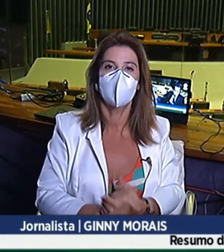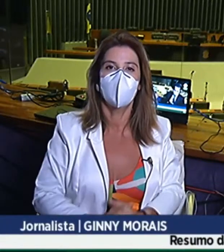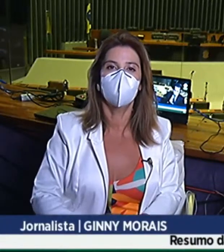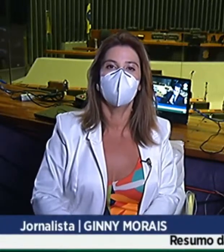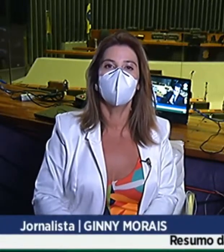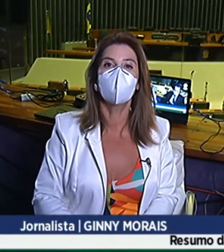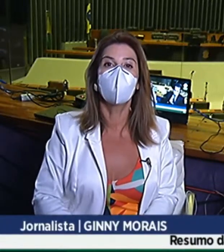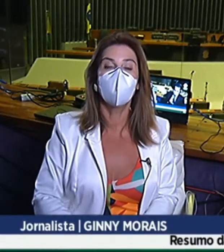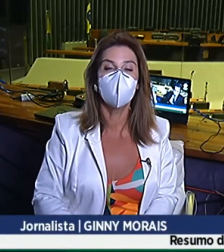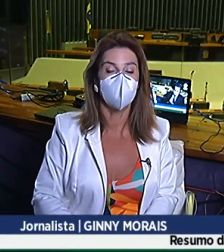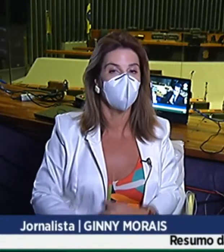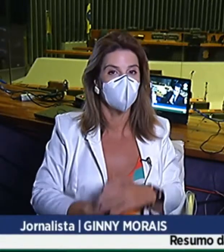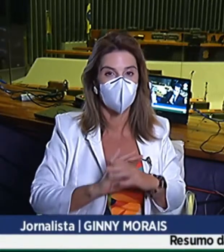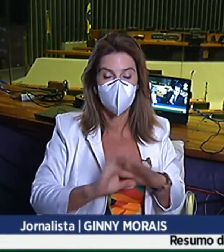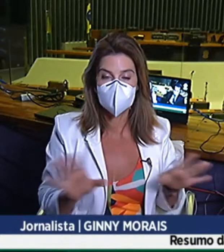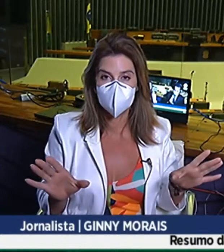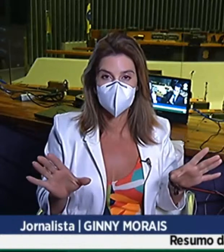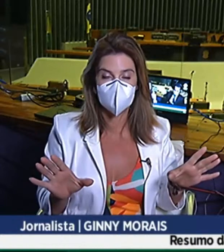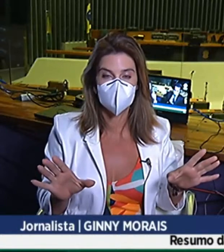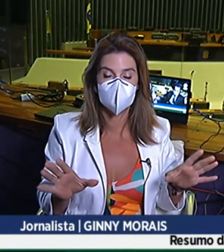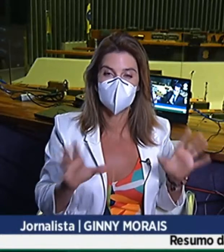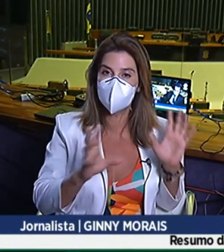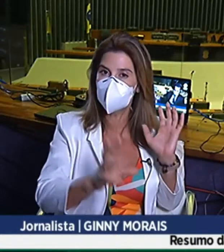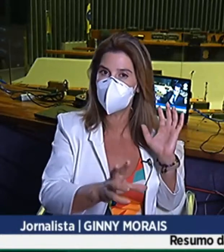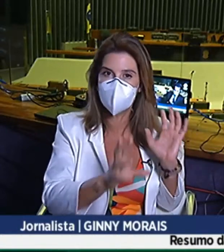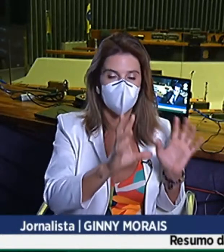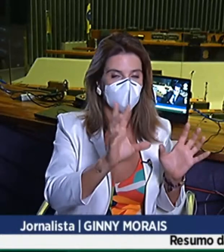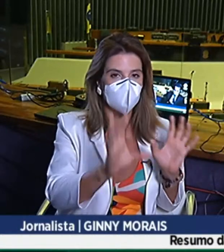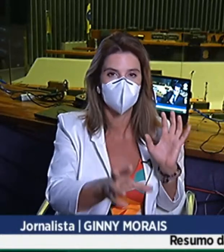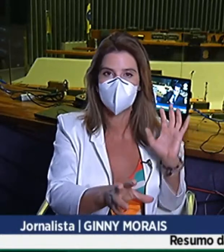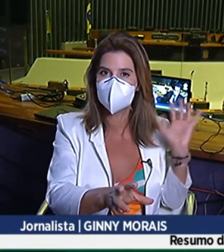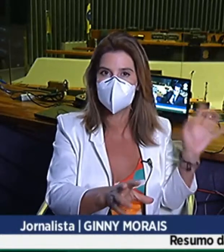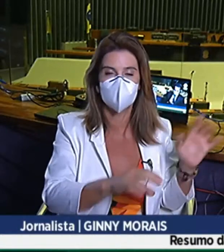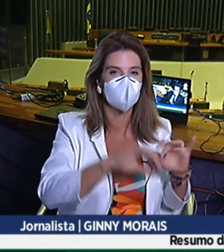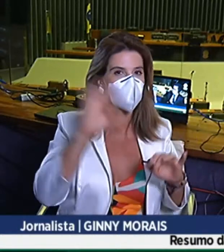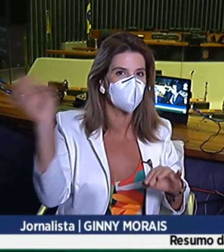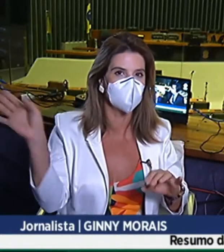A VALER COMO LEI. PROPOSTA DE EMENDA É CONSTITUIÇÃO DEPOIS QUE APROVADO POR DEPUTADOS E SENADORES NÃO PRECISA PASSAR POR SANÇÃO PRESIDENCIAL. QUEM FALOU COM A